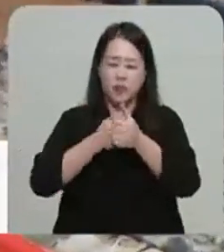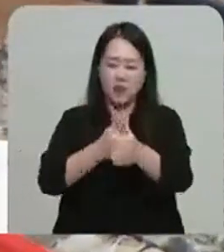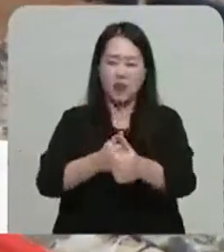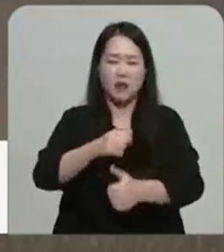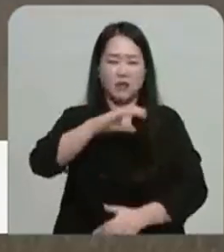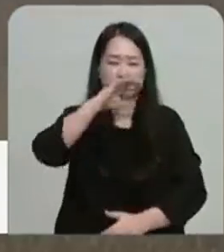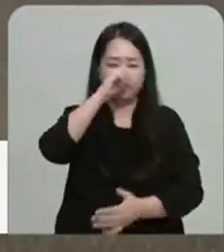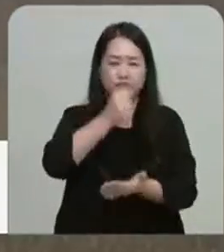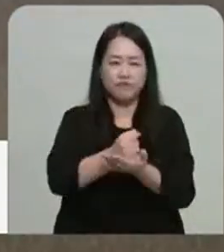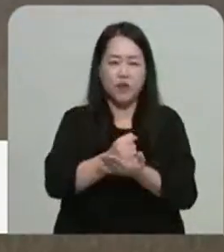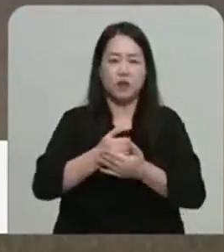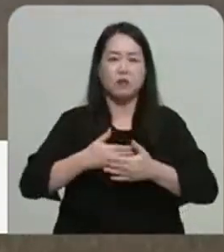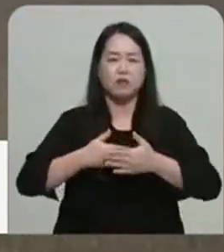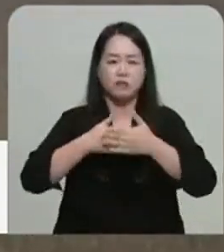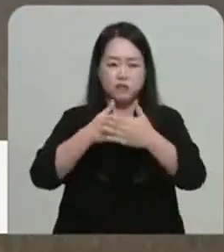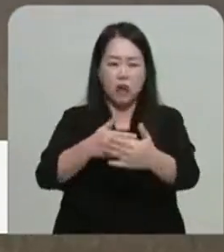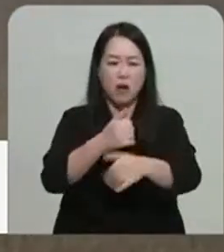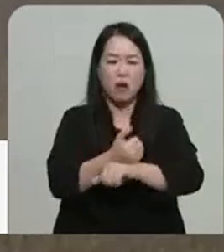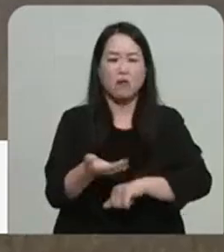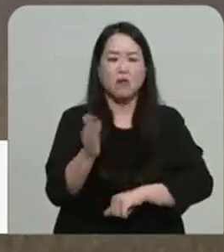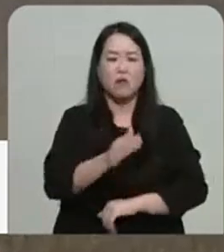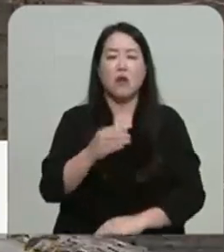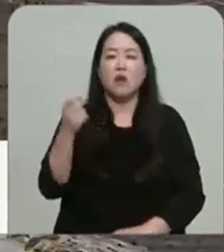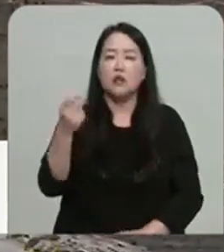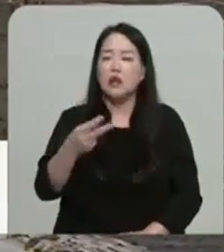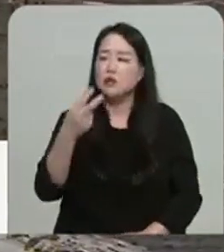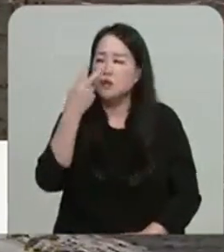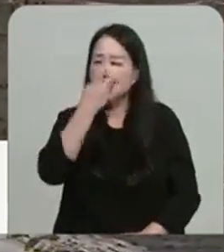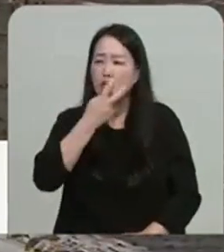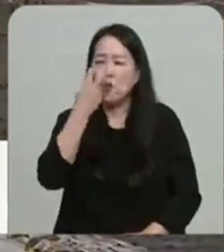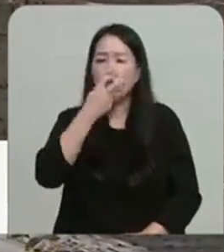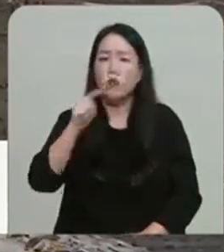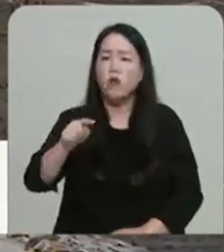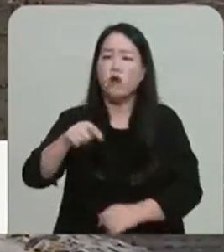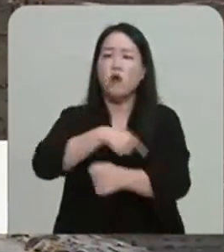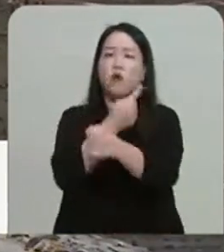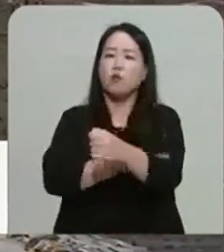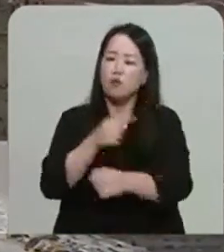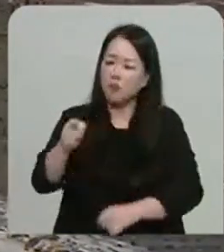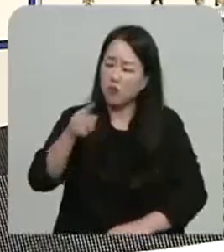할 권한이 국토교통부에 없다는 점을 들어 강경 대응해야 한다는 겁니다.